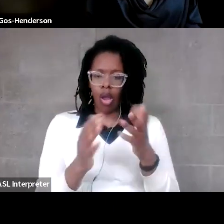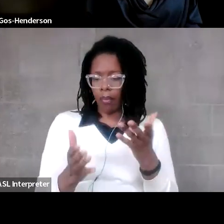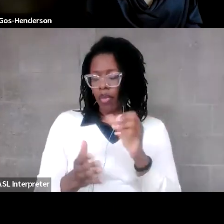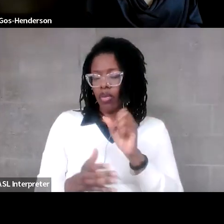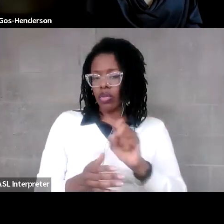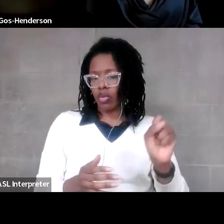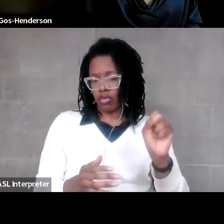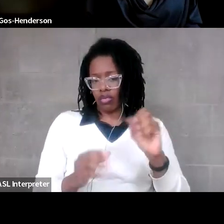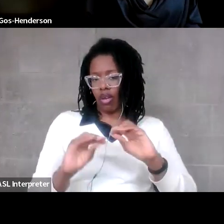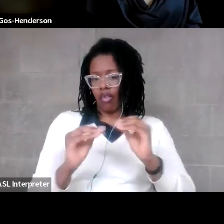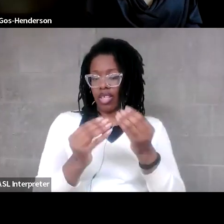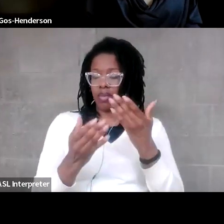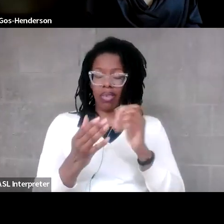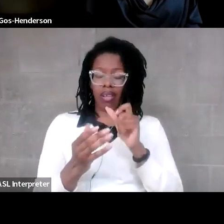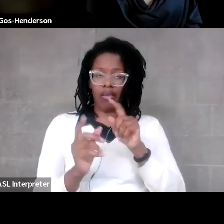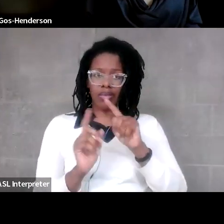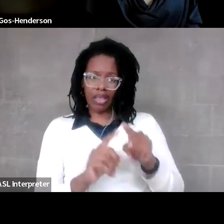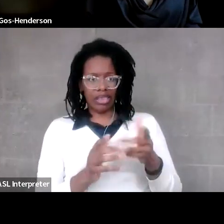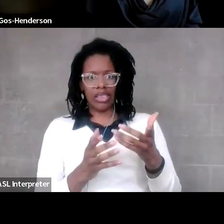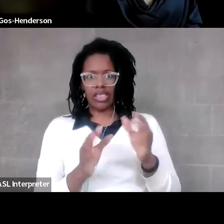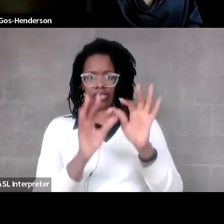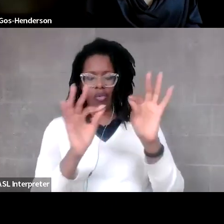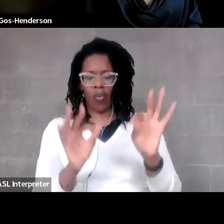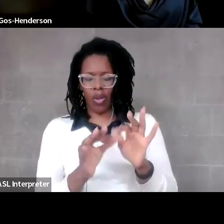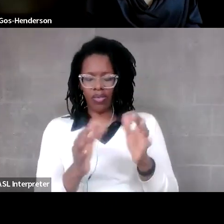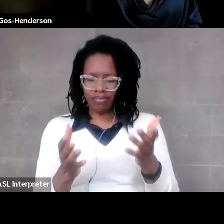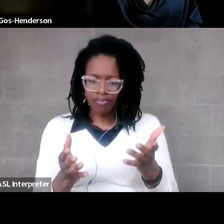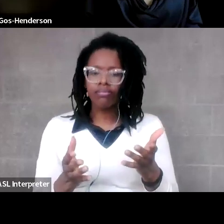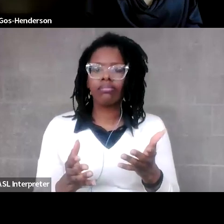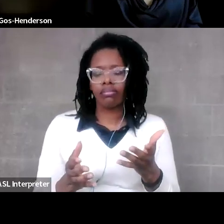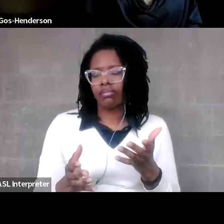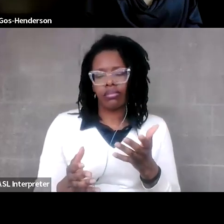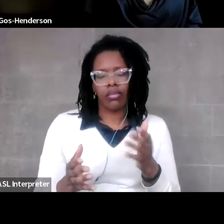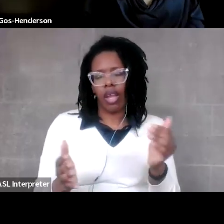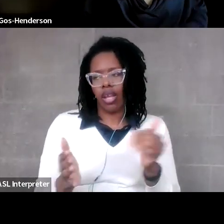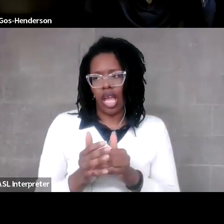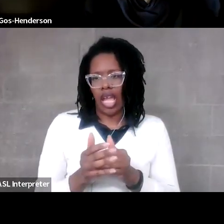su oficina puede no estar respondiendo a los formularios. Y creo que todo vuelve a si has podido